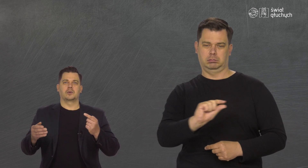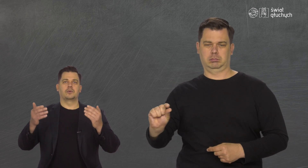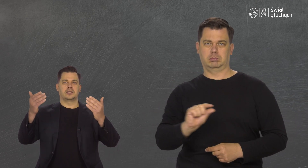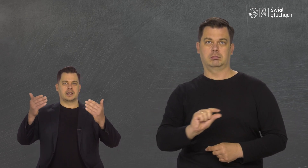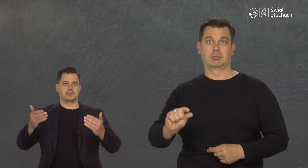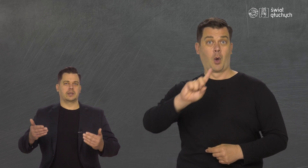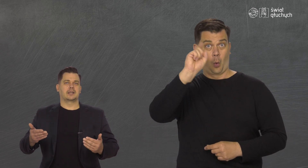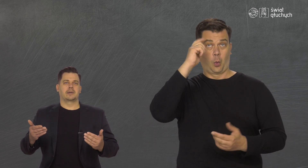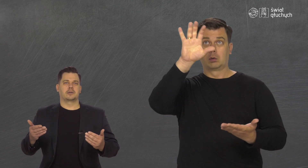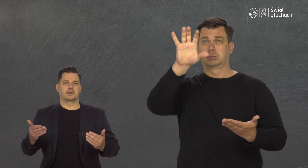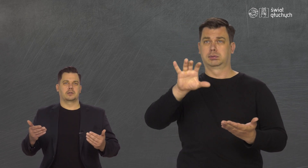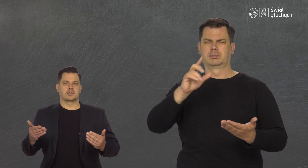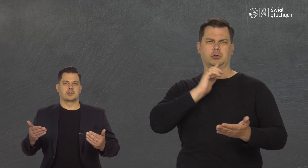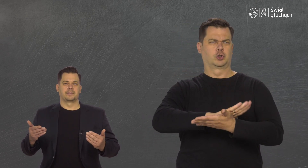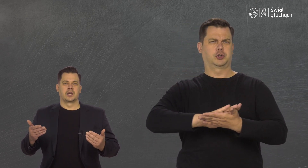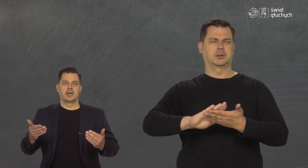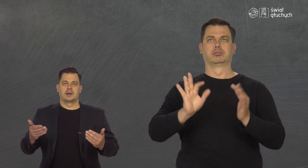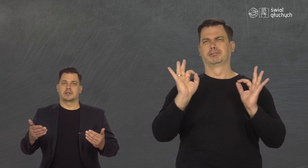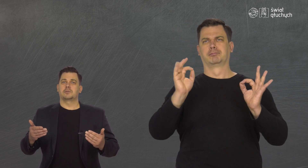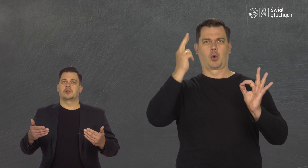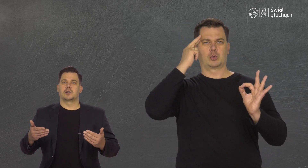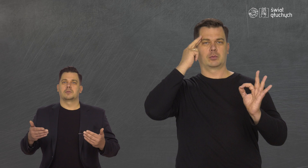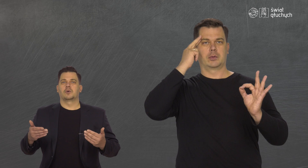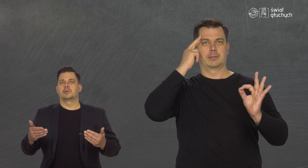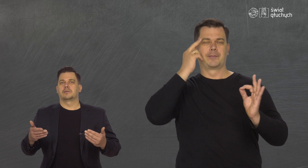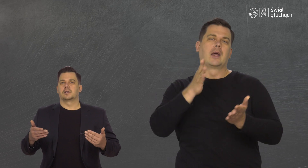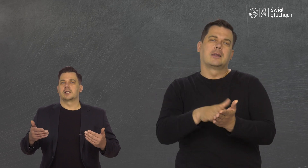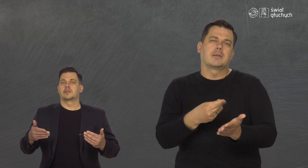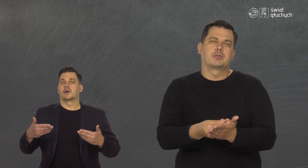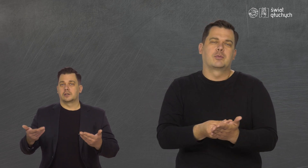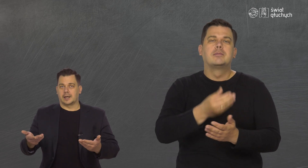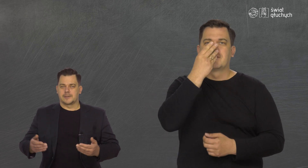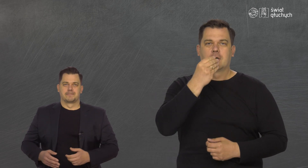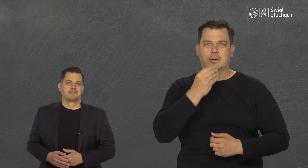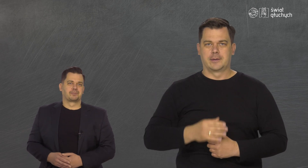aby główny tekst był jak najbardziej przejrzysty. W naszym przykładzie mogłoby to wyglądać o tak: